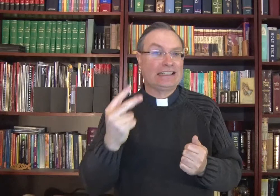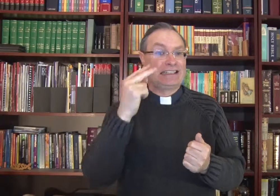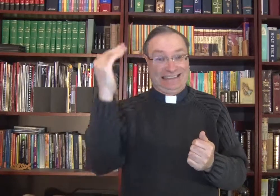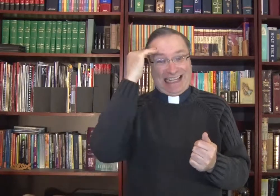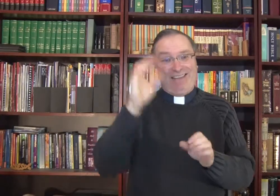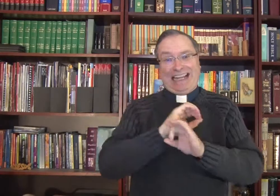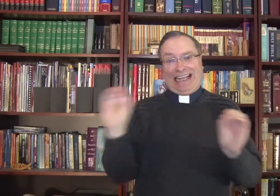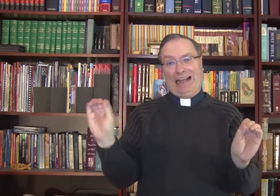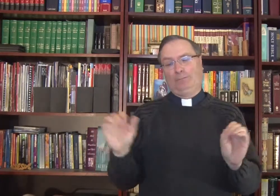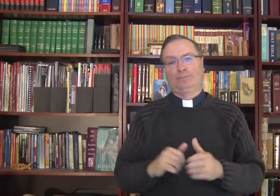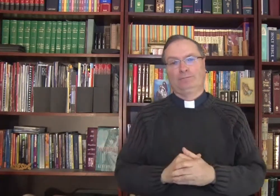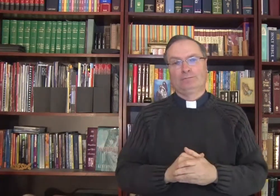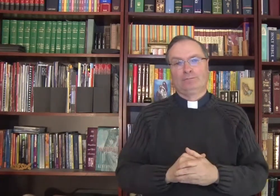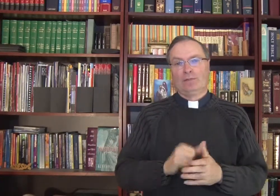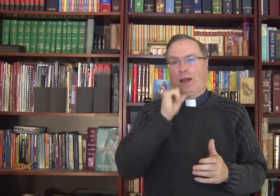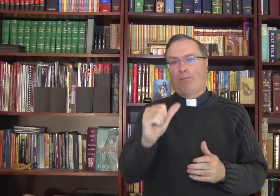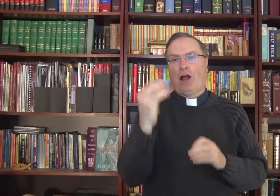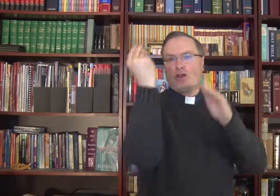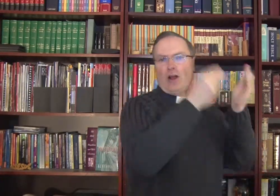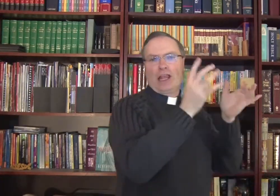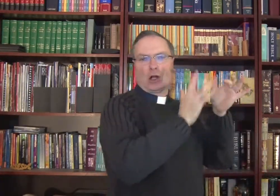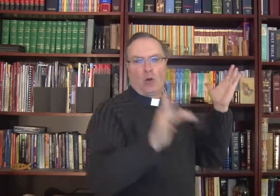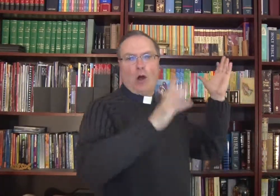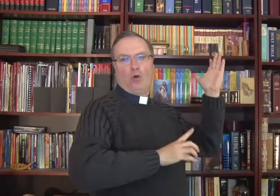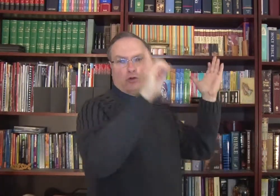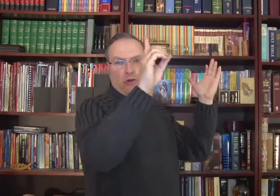et qui ne savent rien, et tu n'as pas donné gloire au Dieu